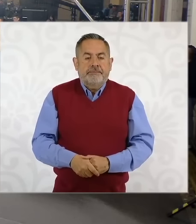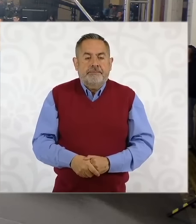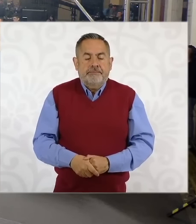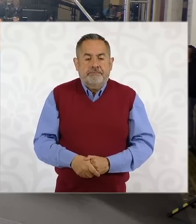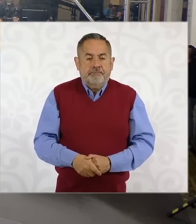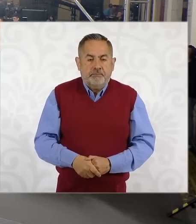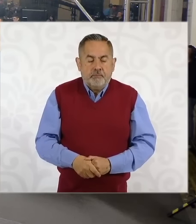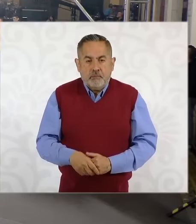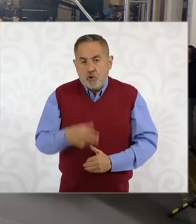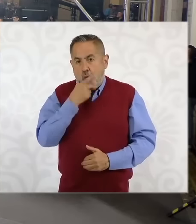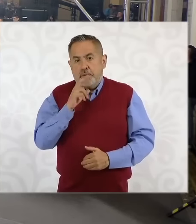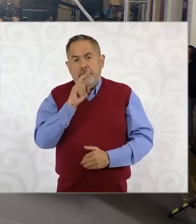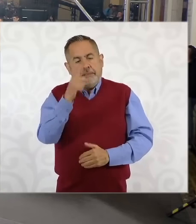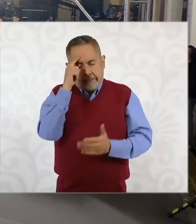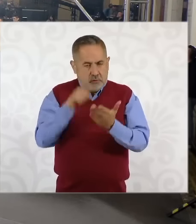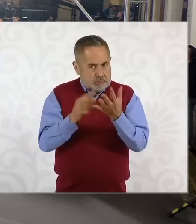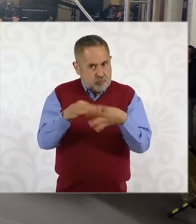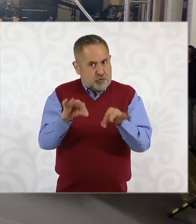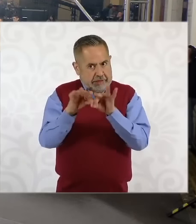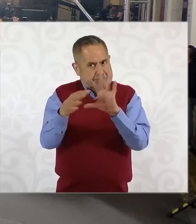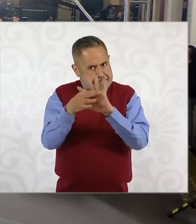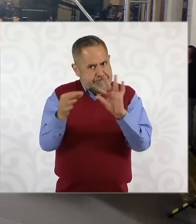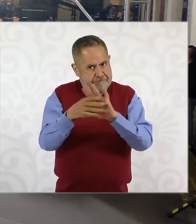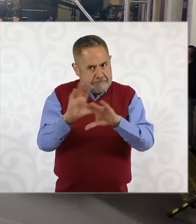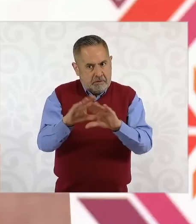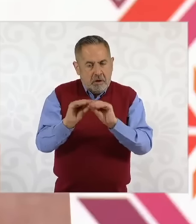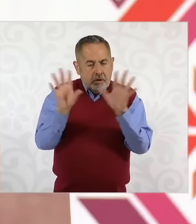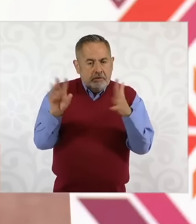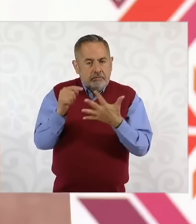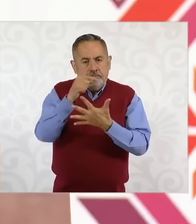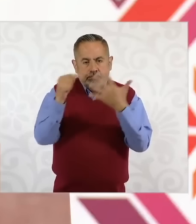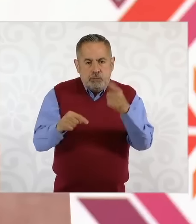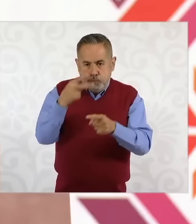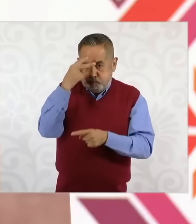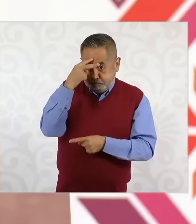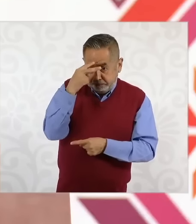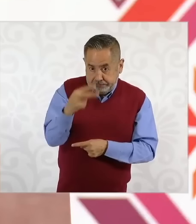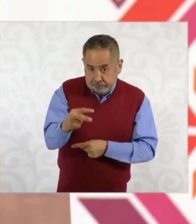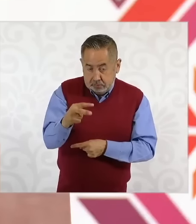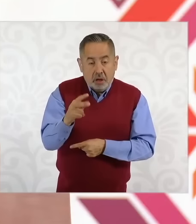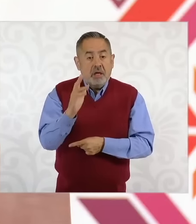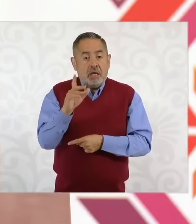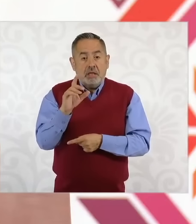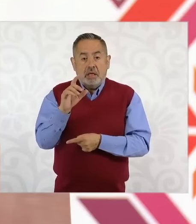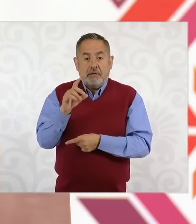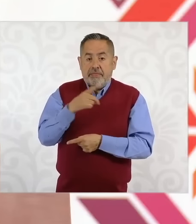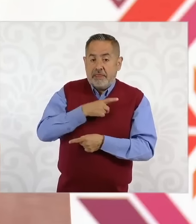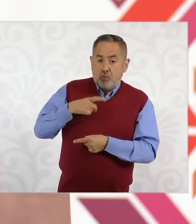Creo que es muy importante contextualizar. Eh, México tuvo la reducción en su déficit fiscal